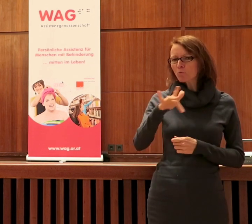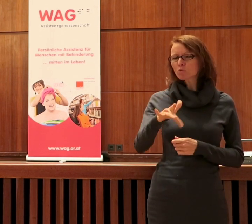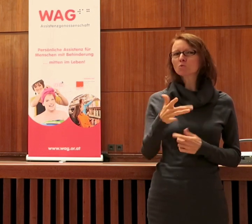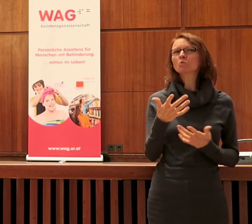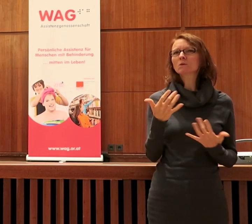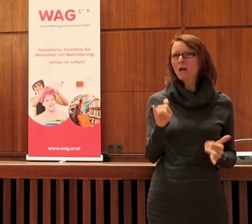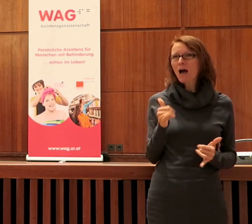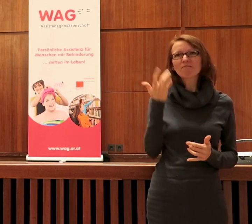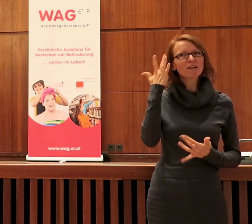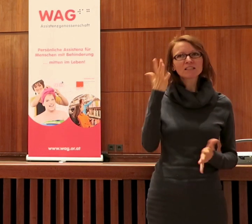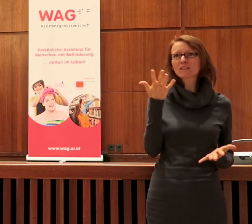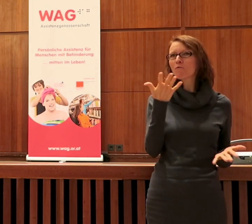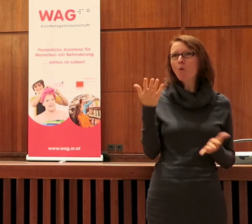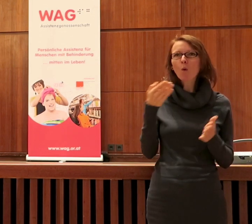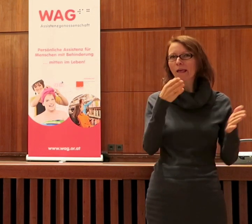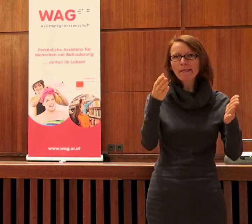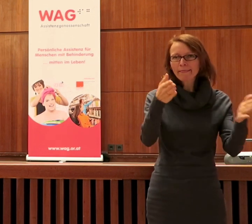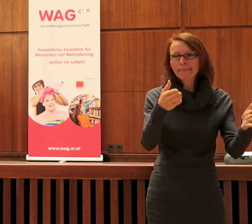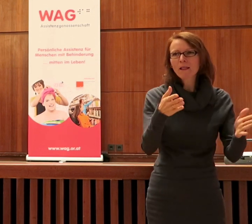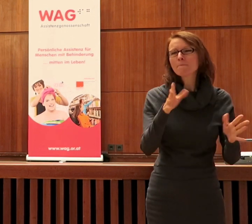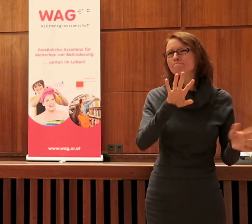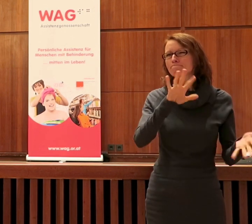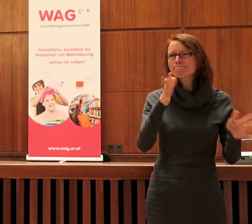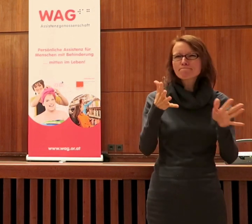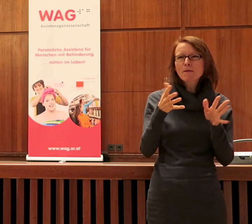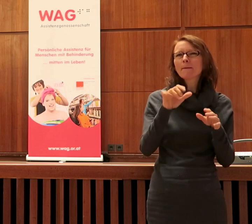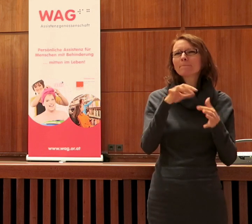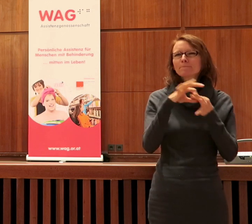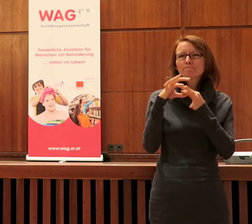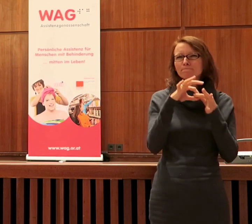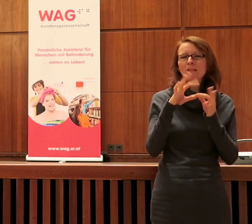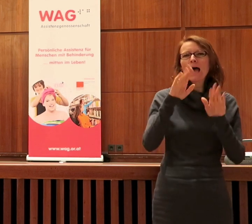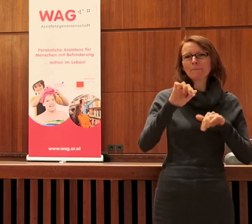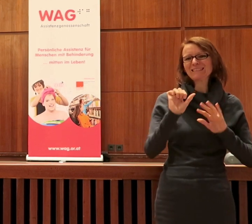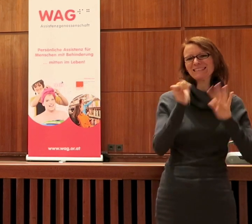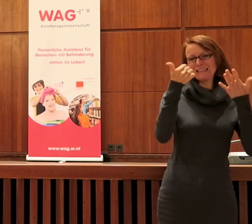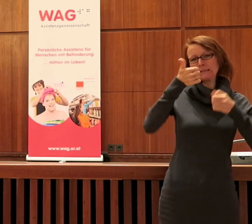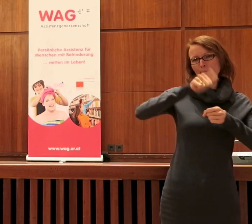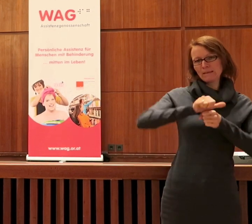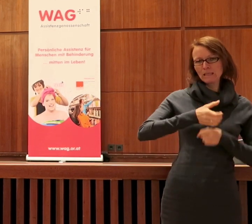Der Zustand setzt in etwa so ab dem 6 Bier, setzt der Zustand ein.